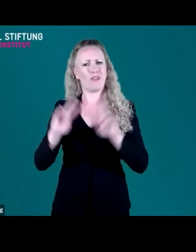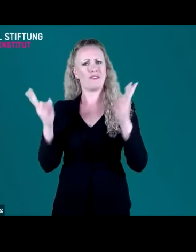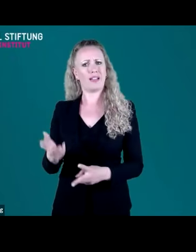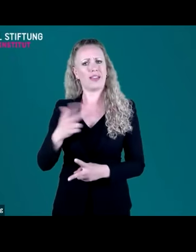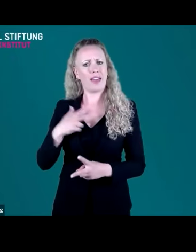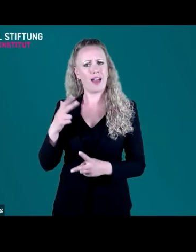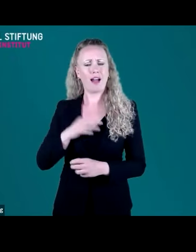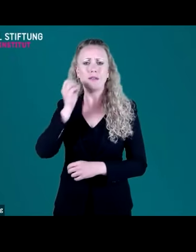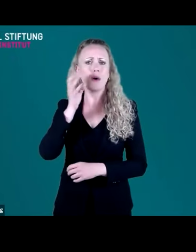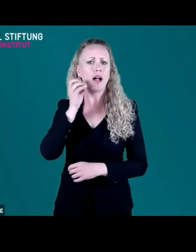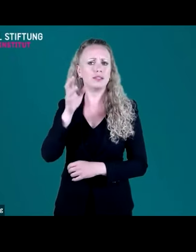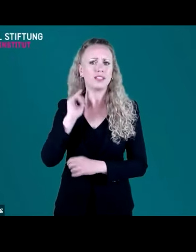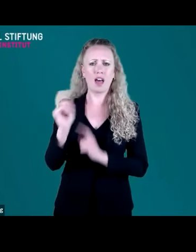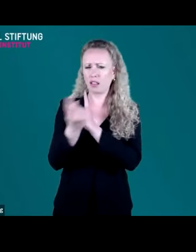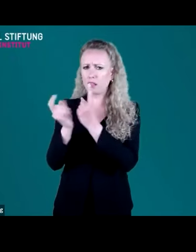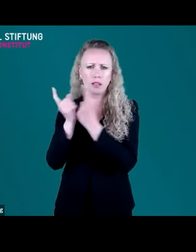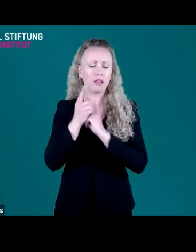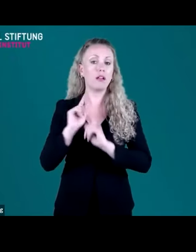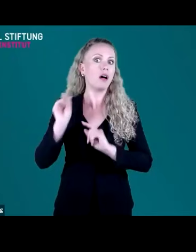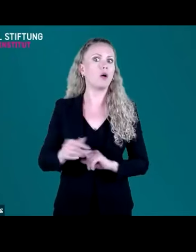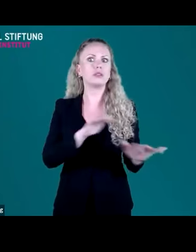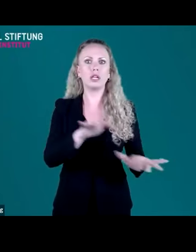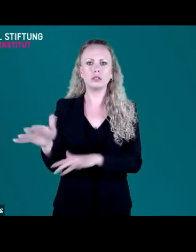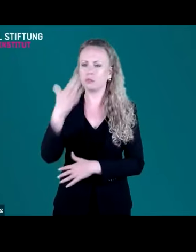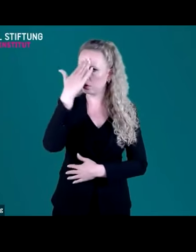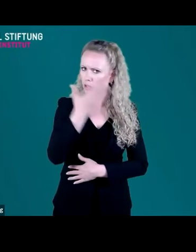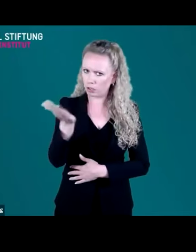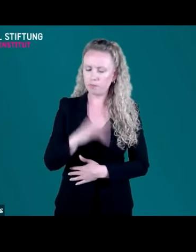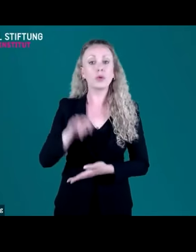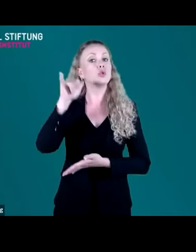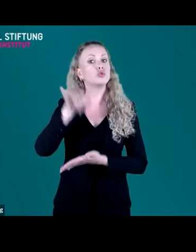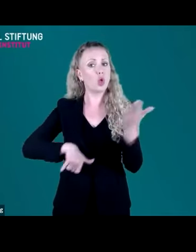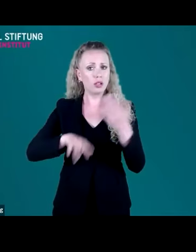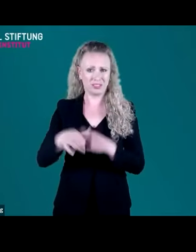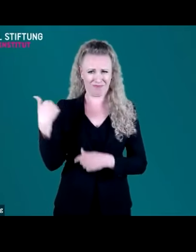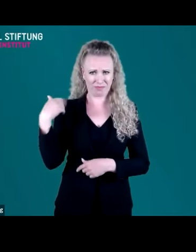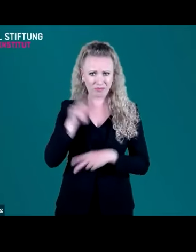Wir alle erinnern uns an die Videos von Sylt und was da in Folge noch kam.